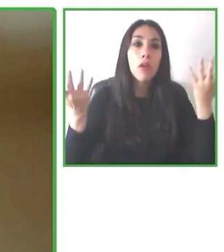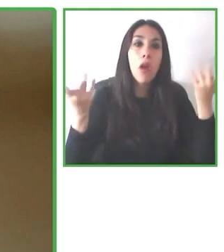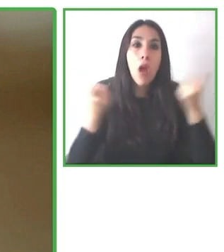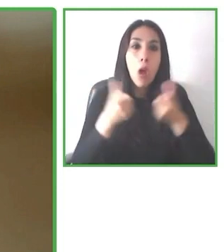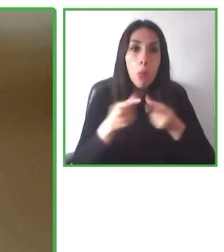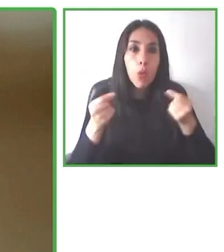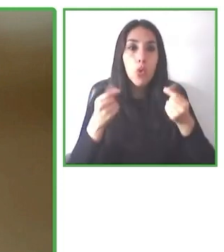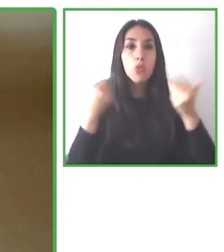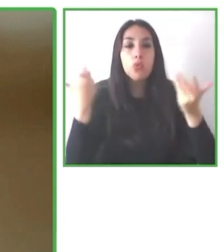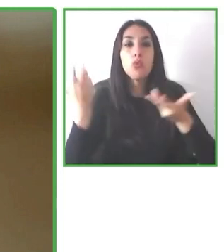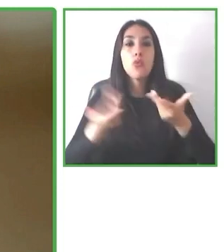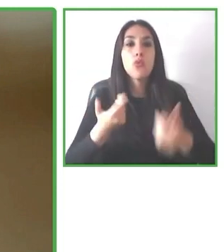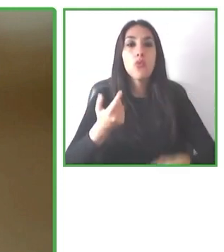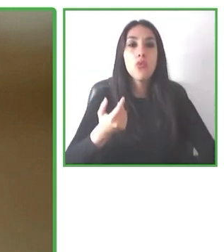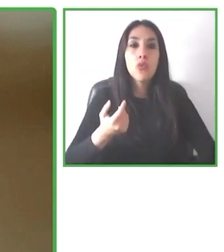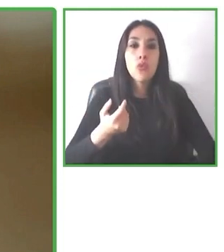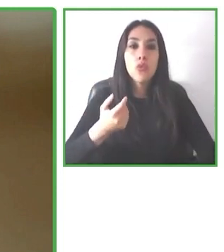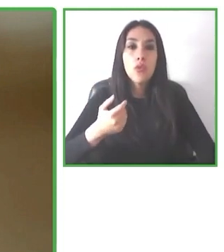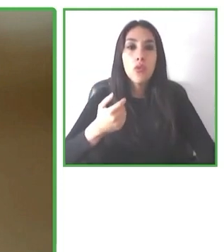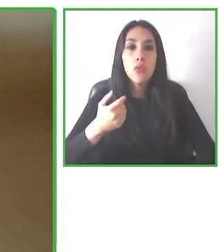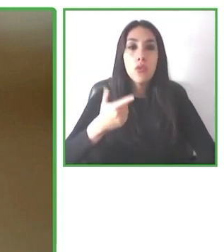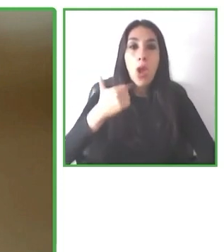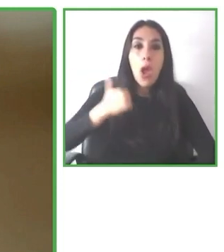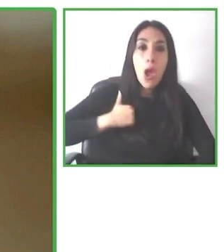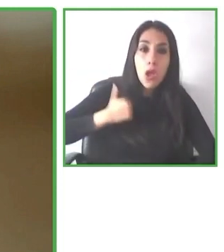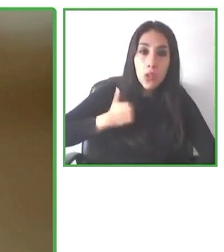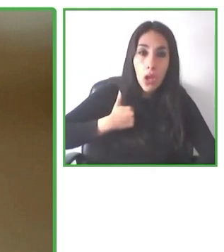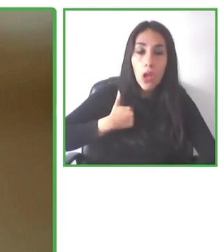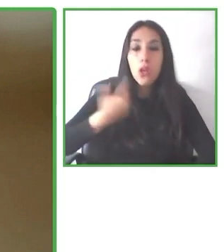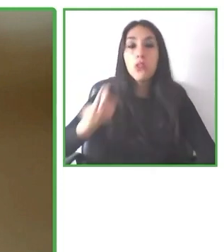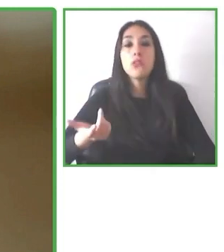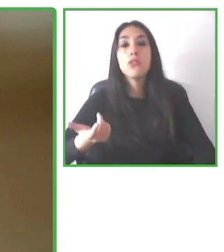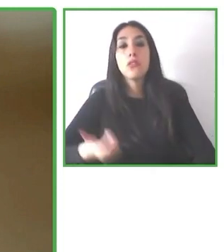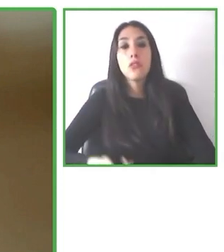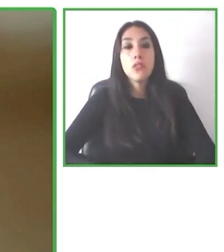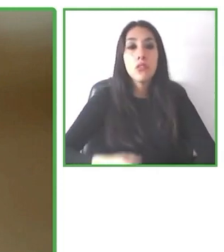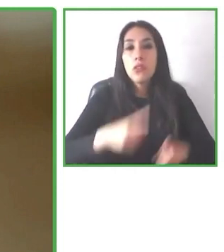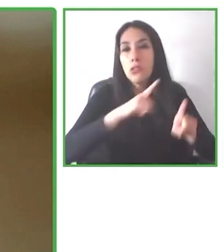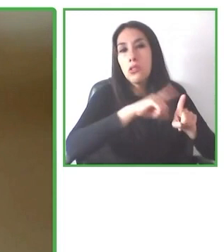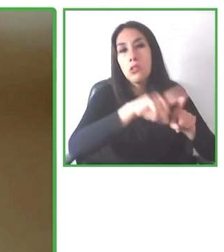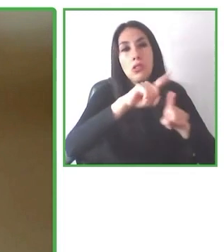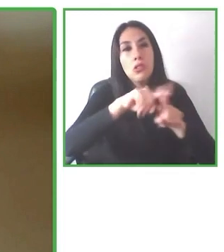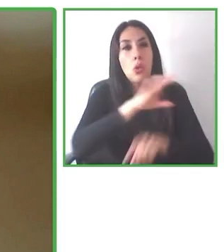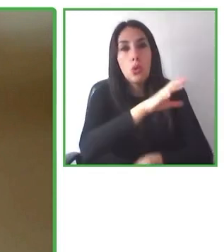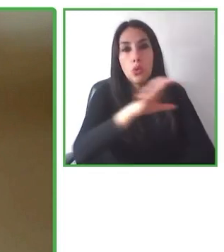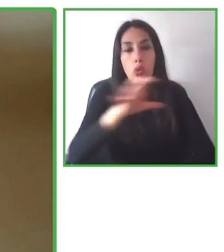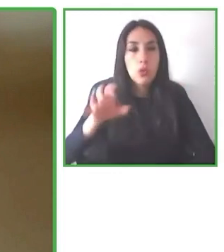accesibilidad pueda entrar a wheeltheworld.com y pueda viajar donde más